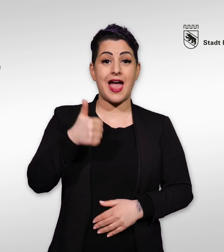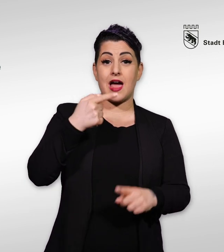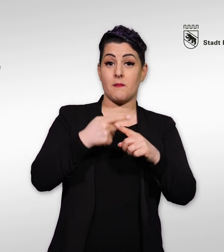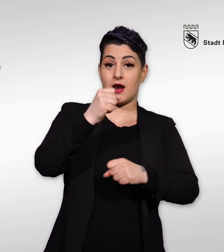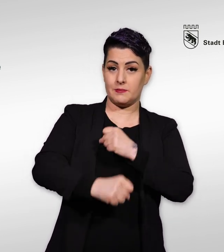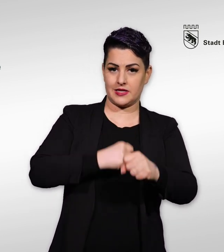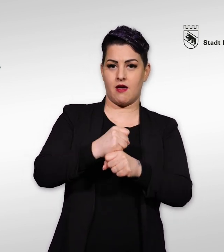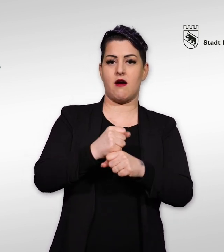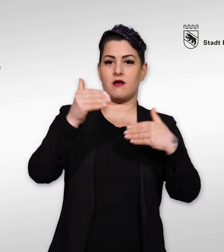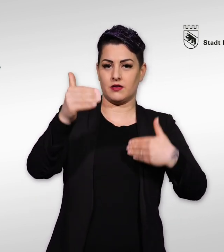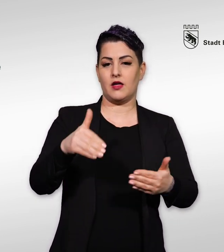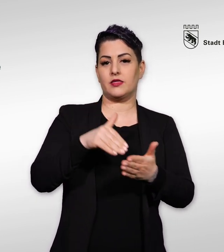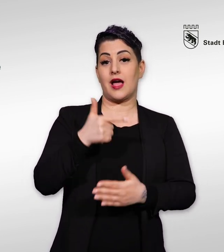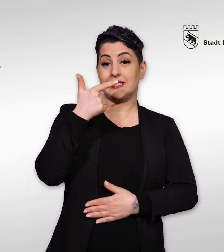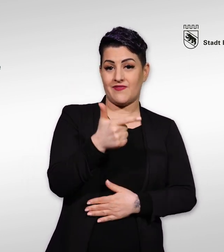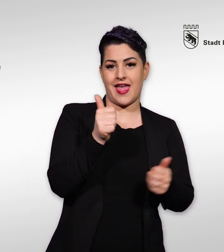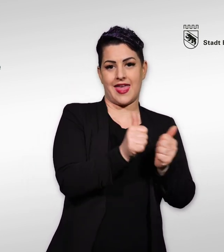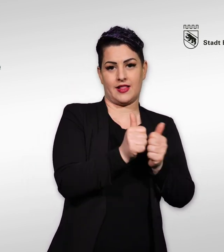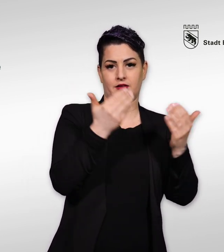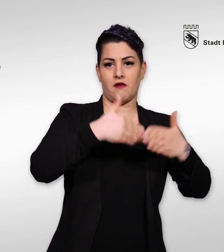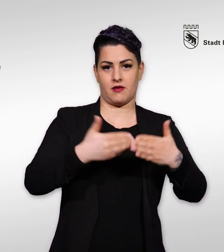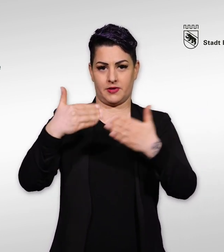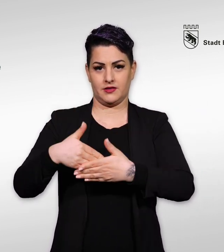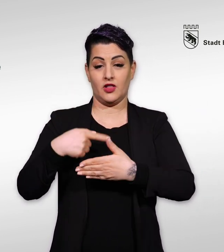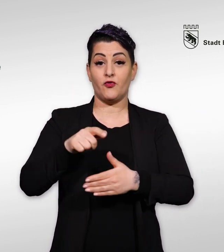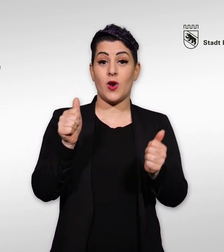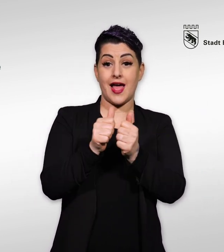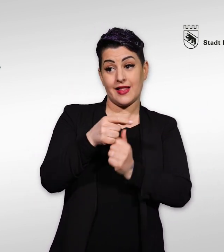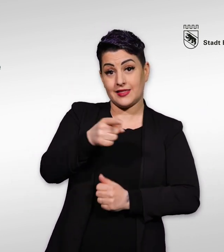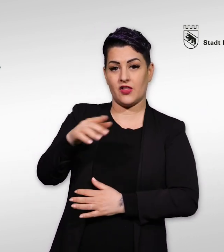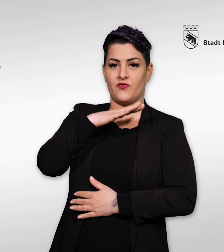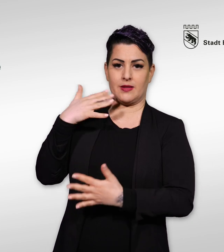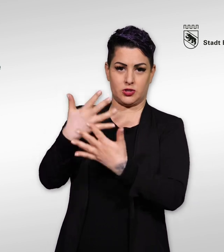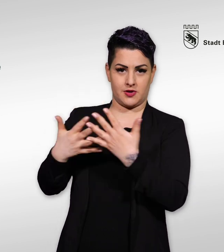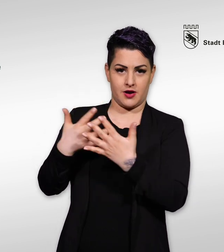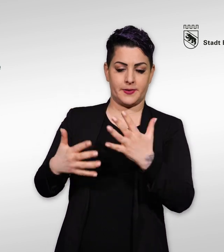Einmal im Jahr finden zwei Elternabende für fremdsprachige Eltern statt: